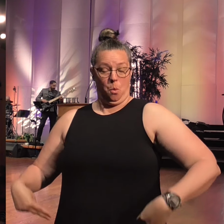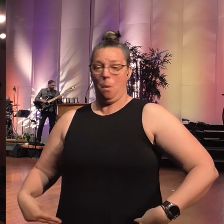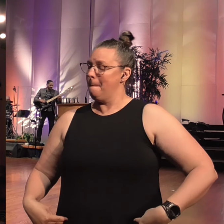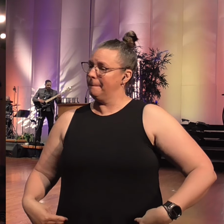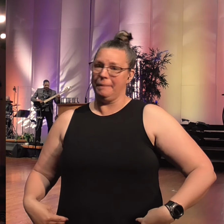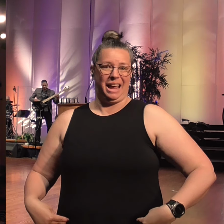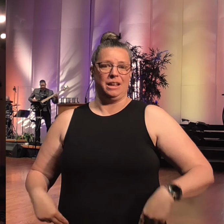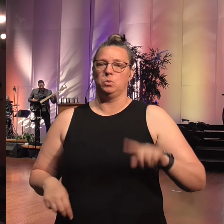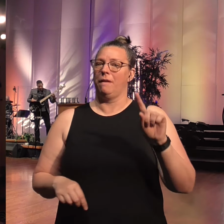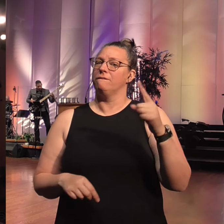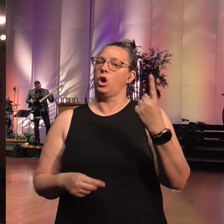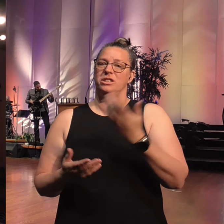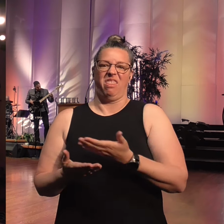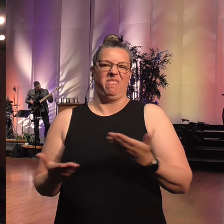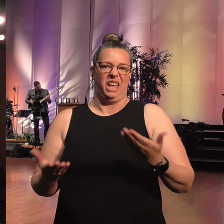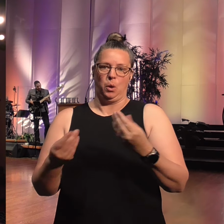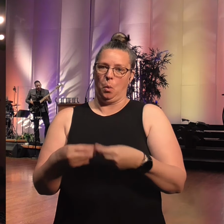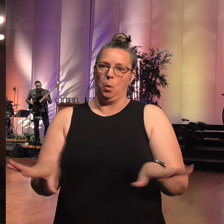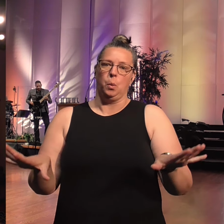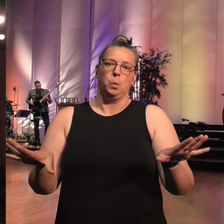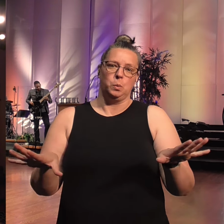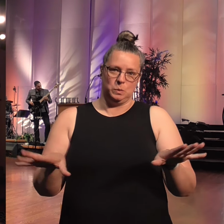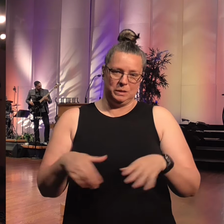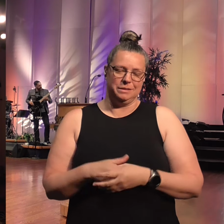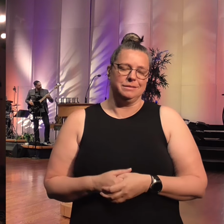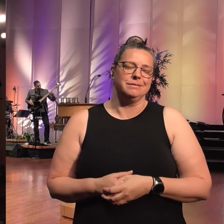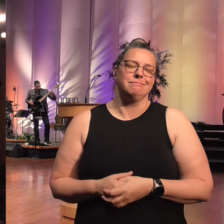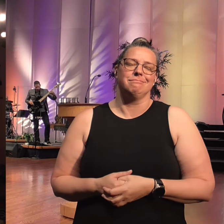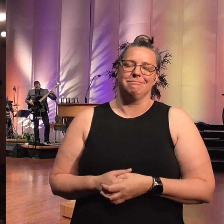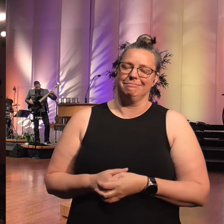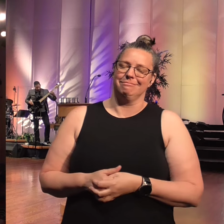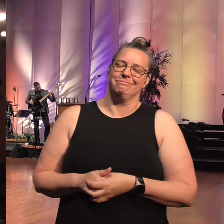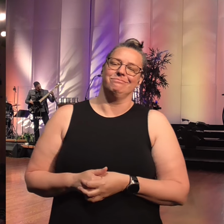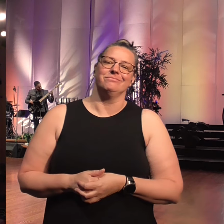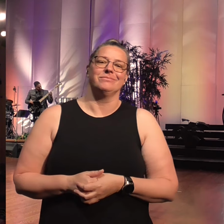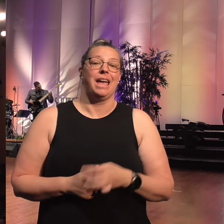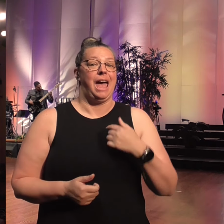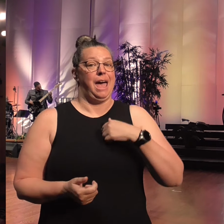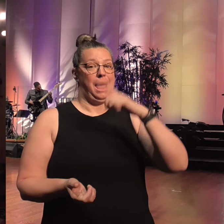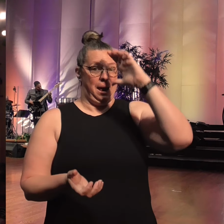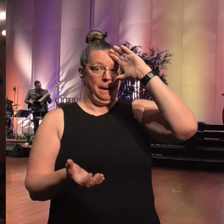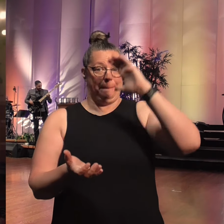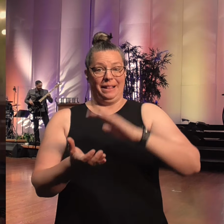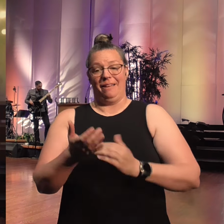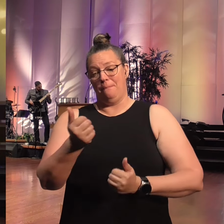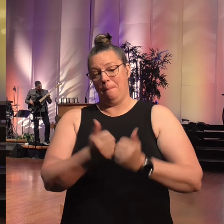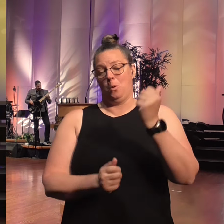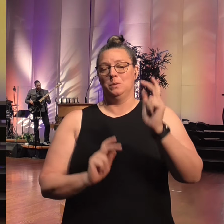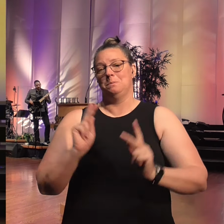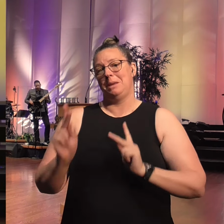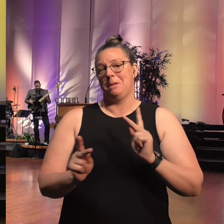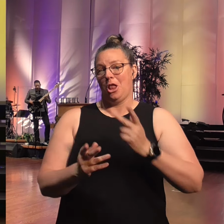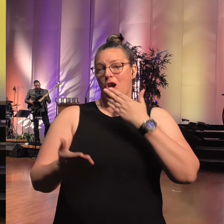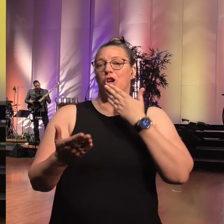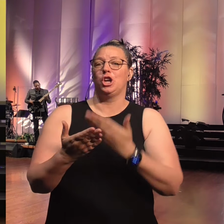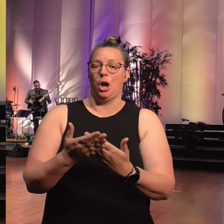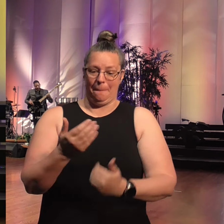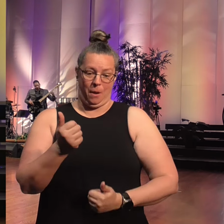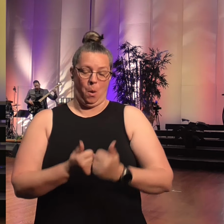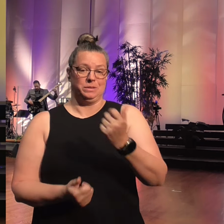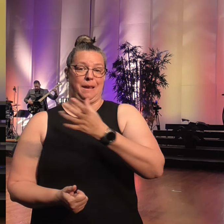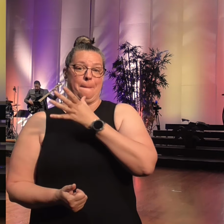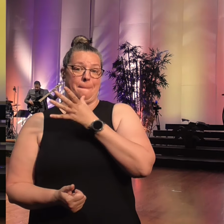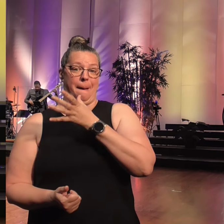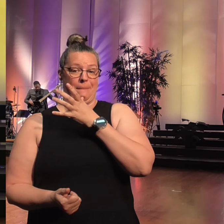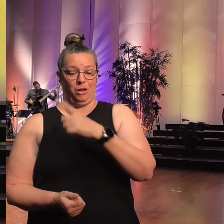lo primero que perderías Creo que la mayoría de las personas son buenas y la mayoría de las personas deberían calificar